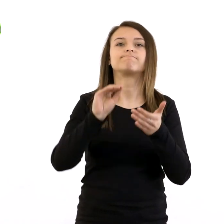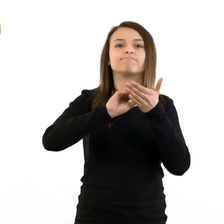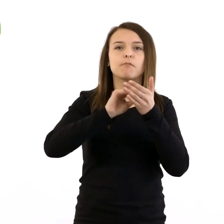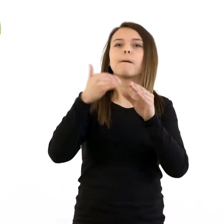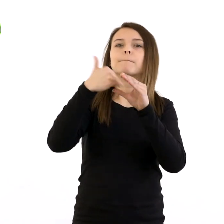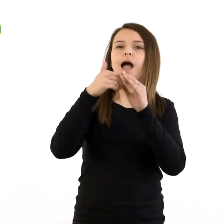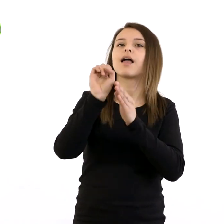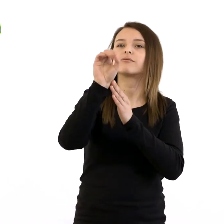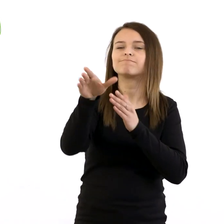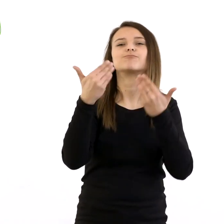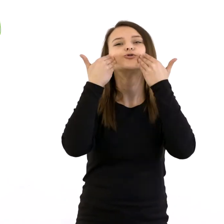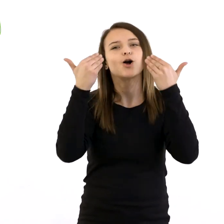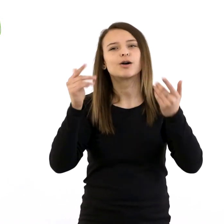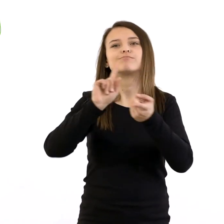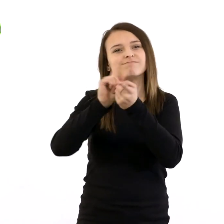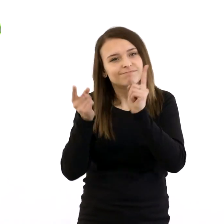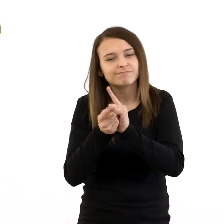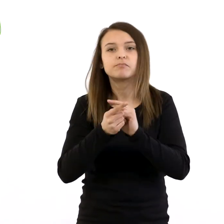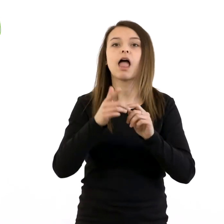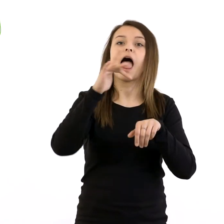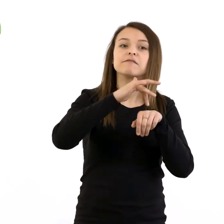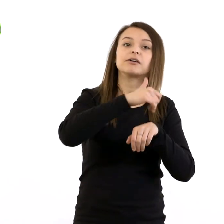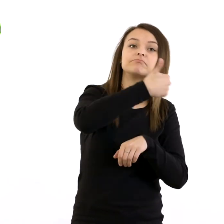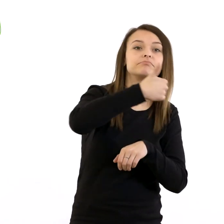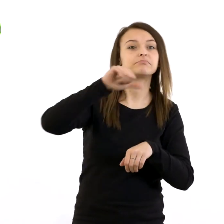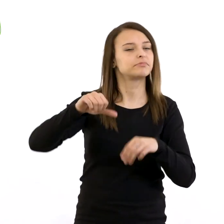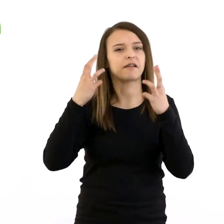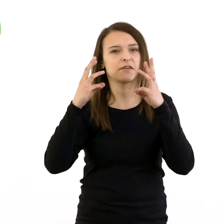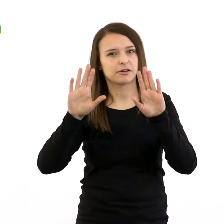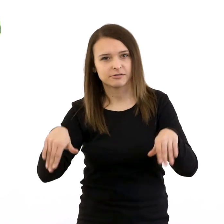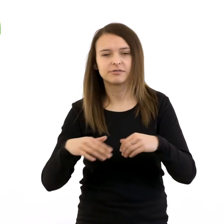napisaniu e-maila z podziękowaniem za spotkanie, niezależnie od jego efektu;